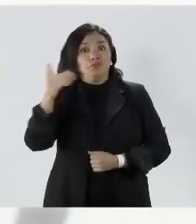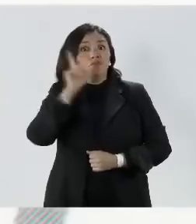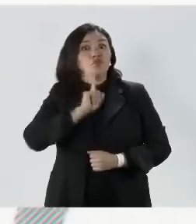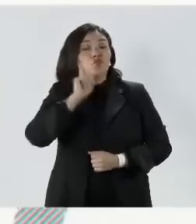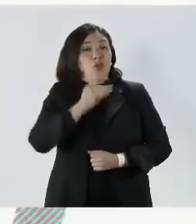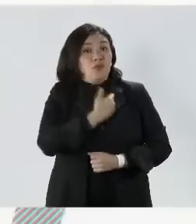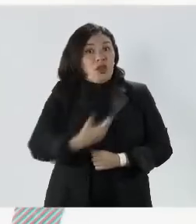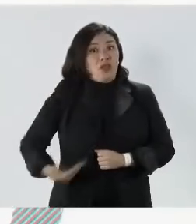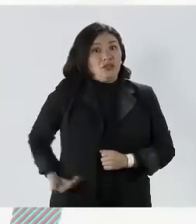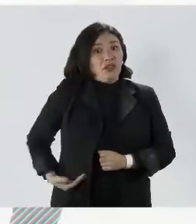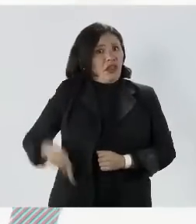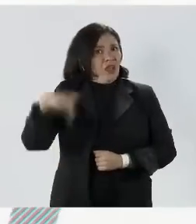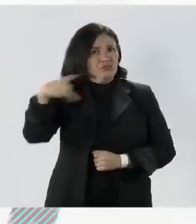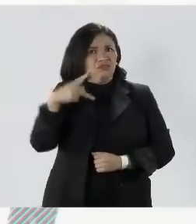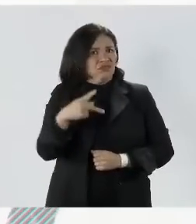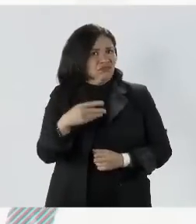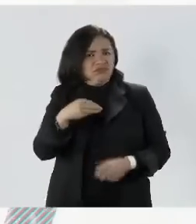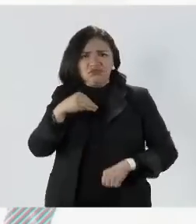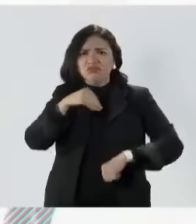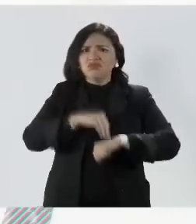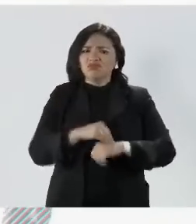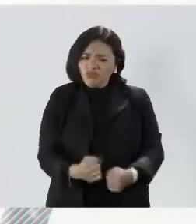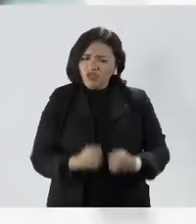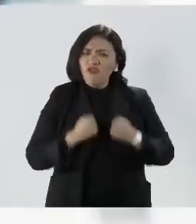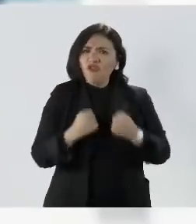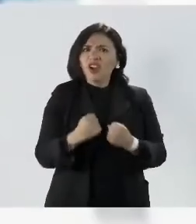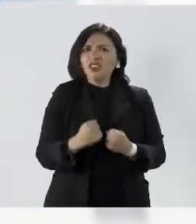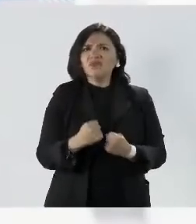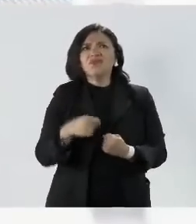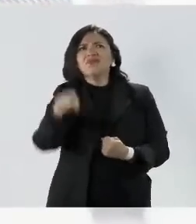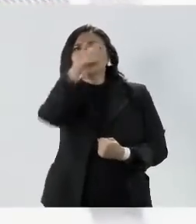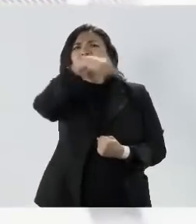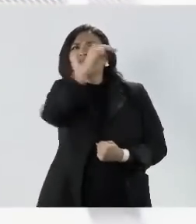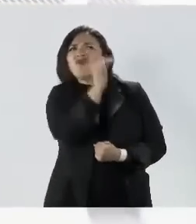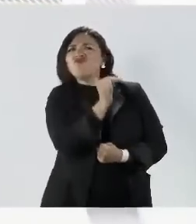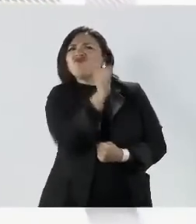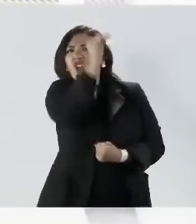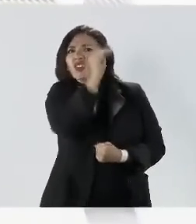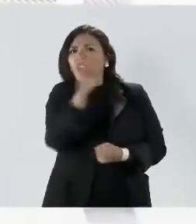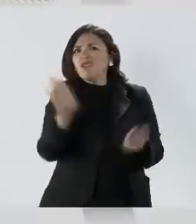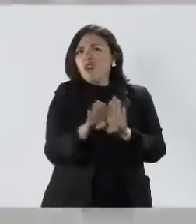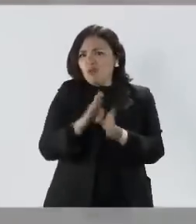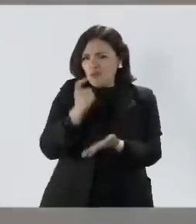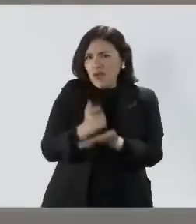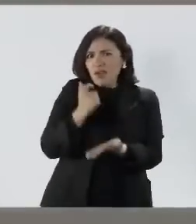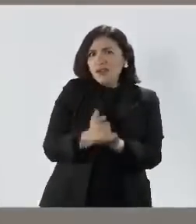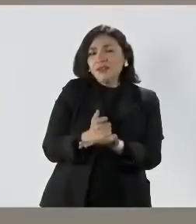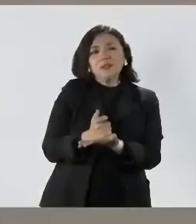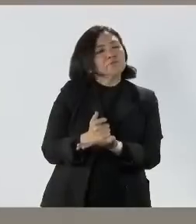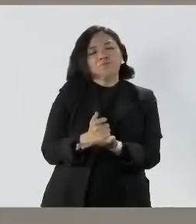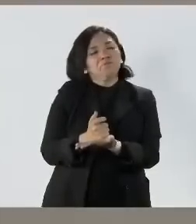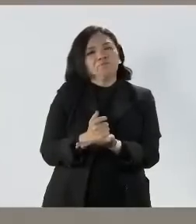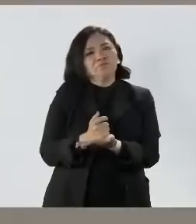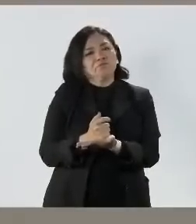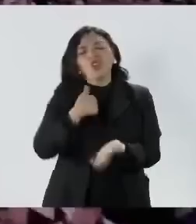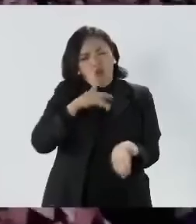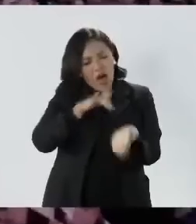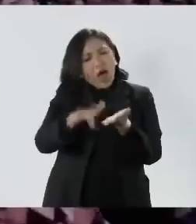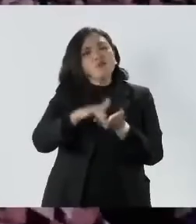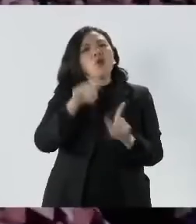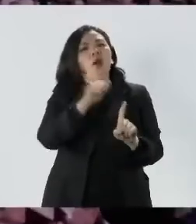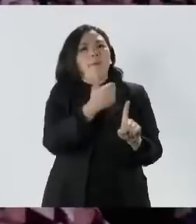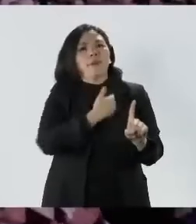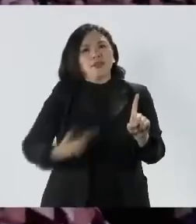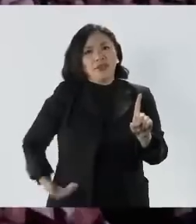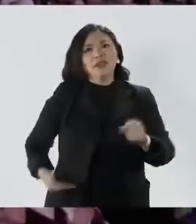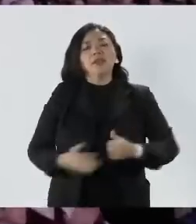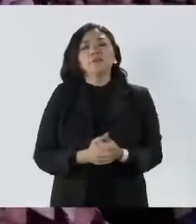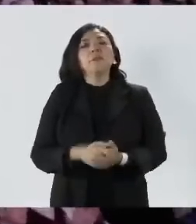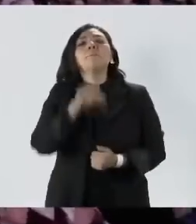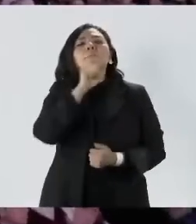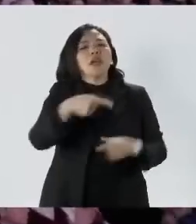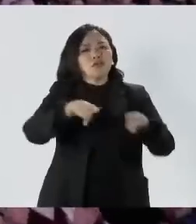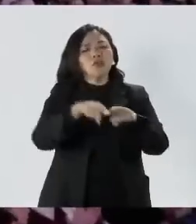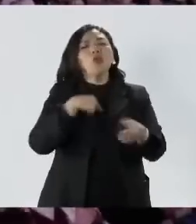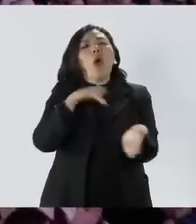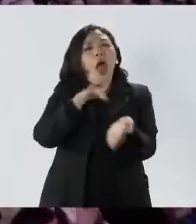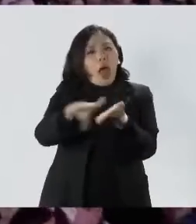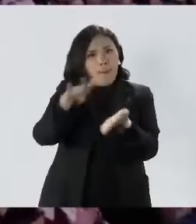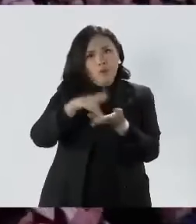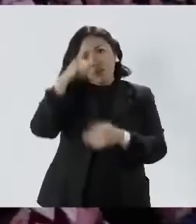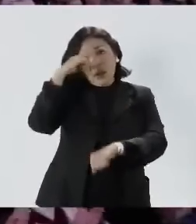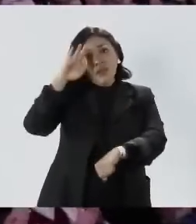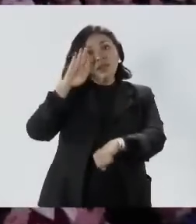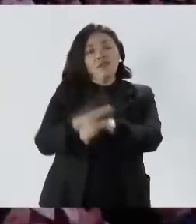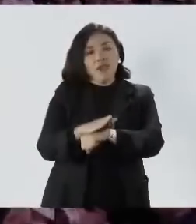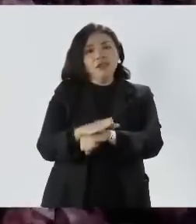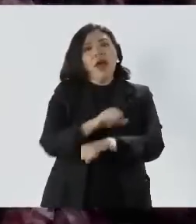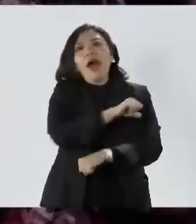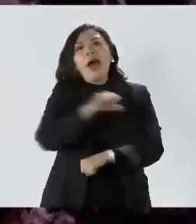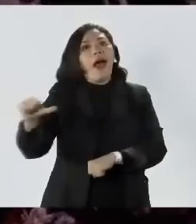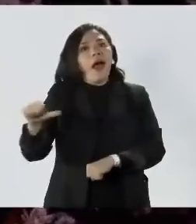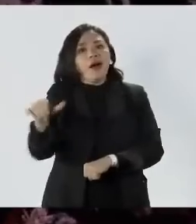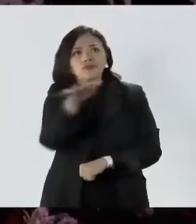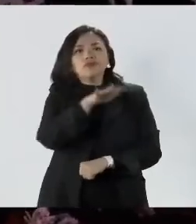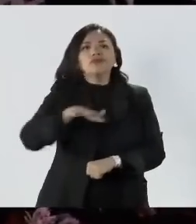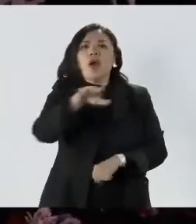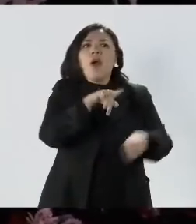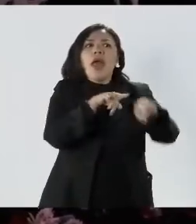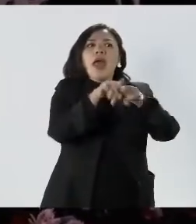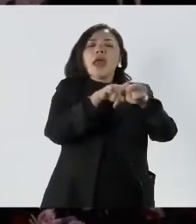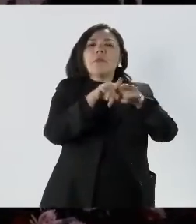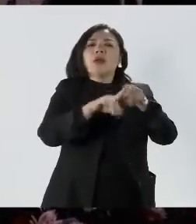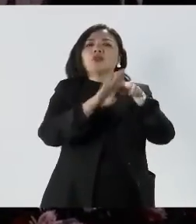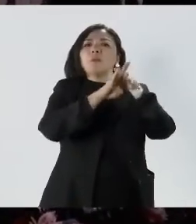Claudia shb frente a las amenazas del Norte apoyo a su defensa de nuestros hermanos migrantes y de